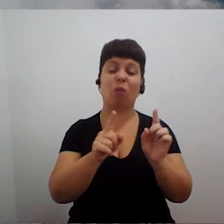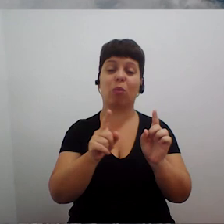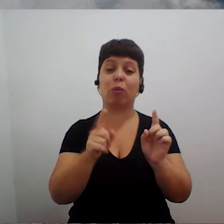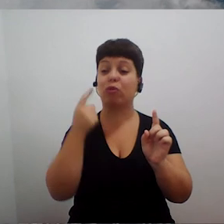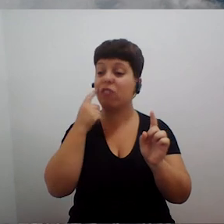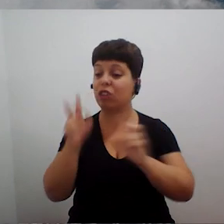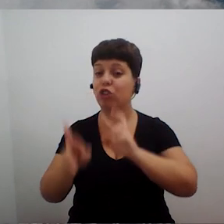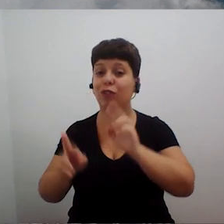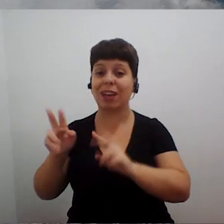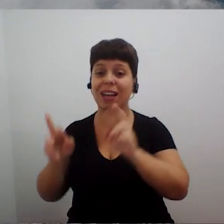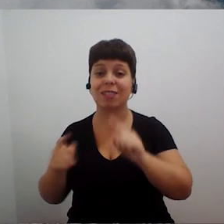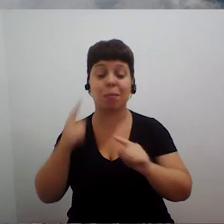das mensagens que nos foram passadas